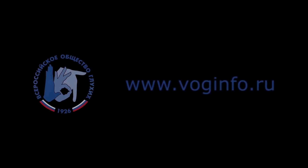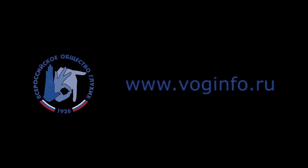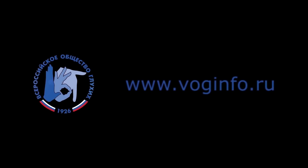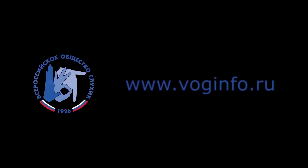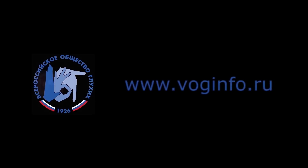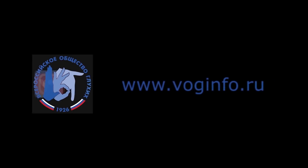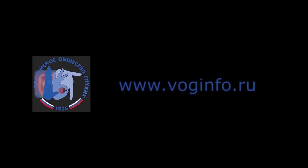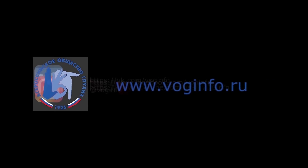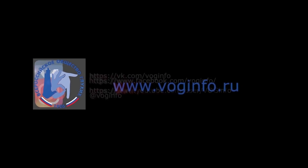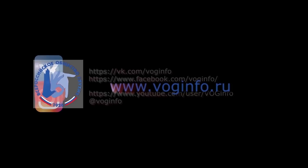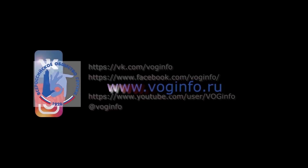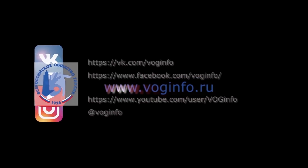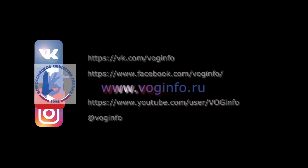Видео: Роман Парфёнов